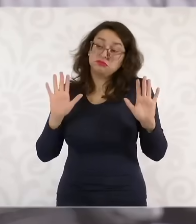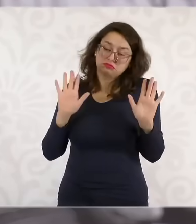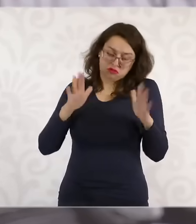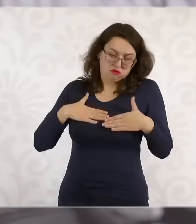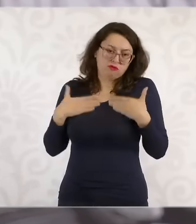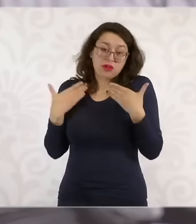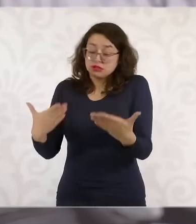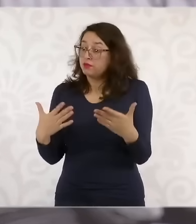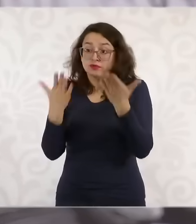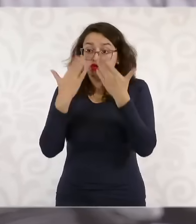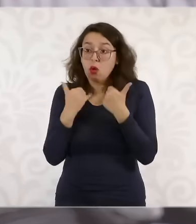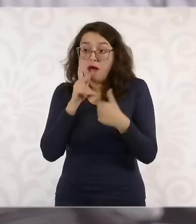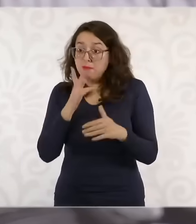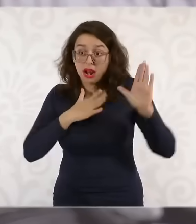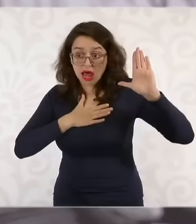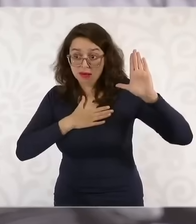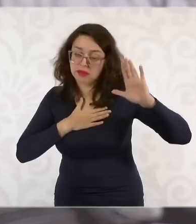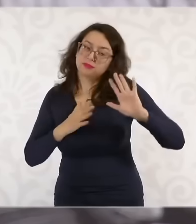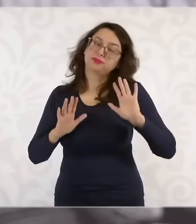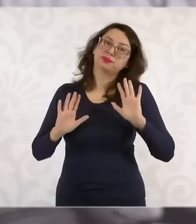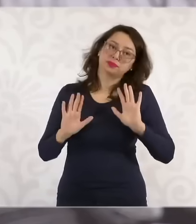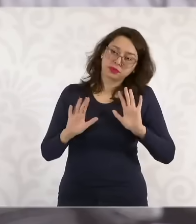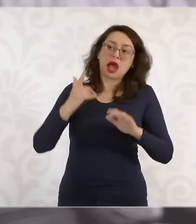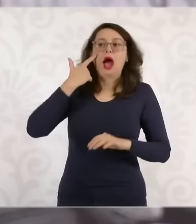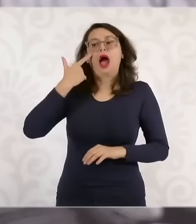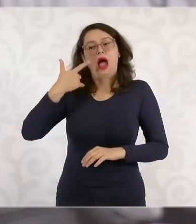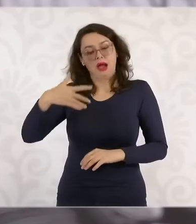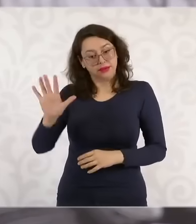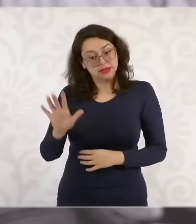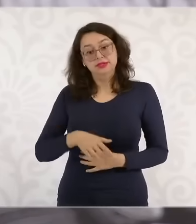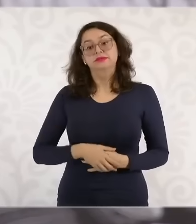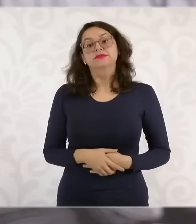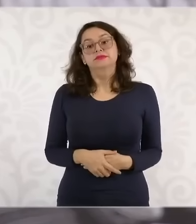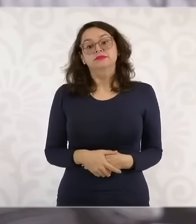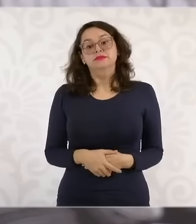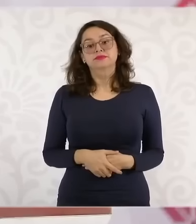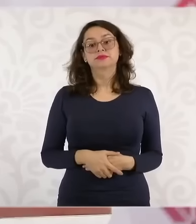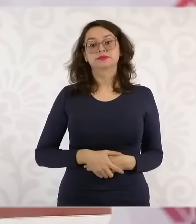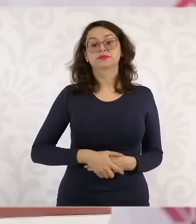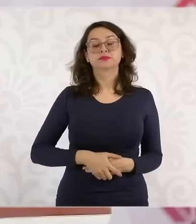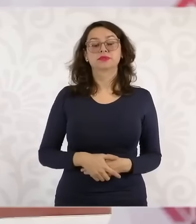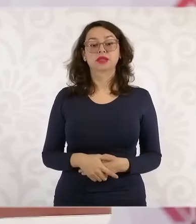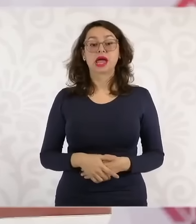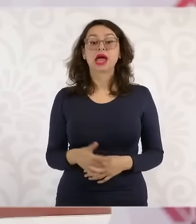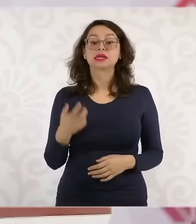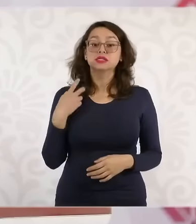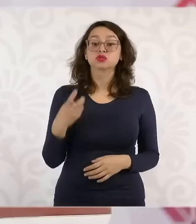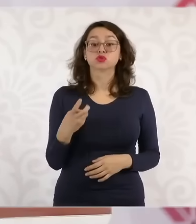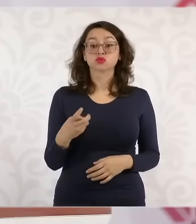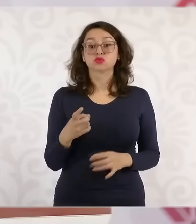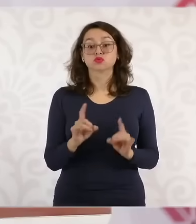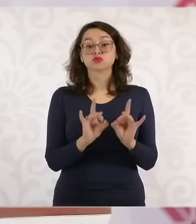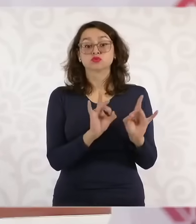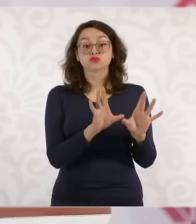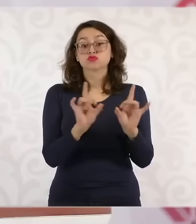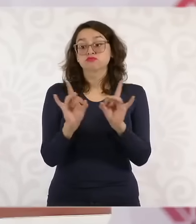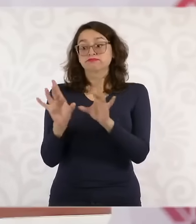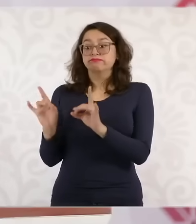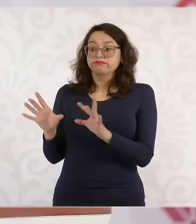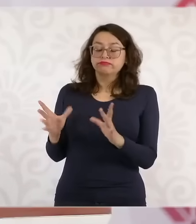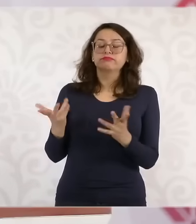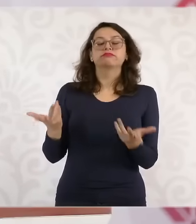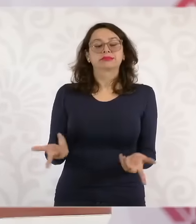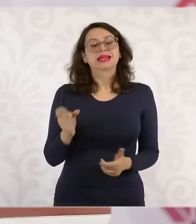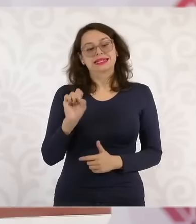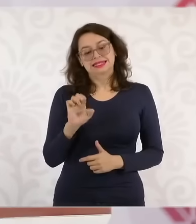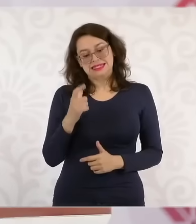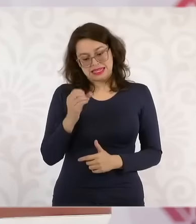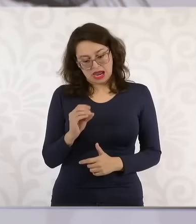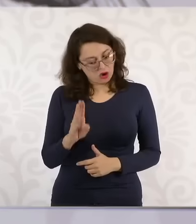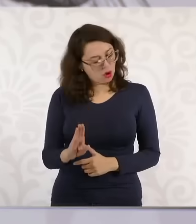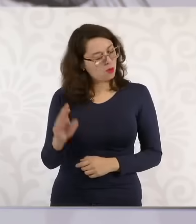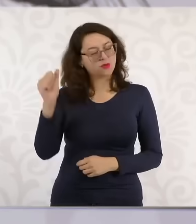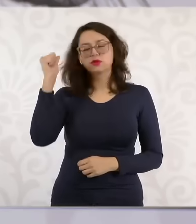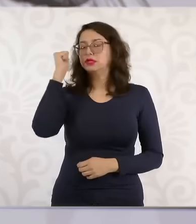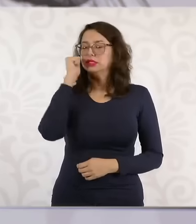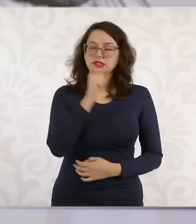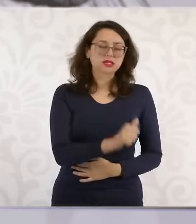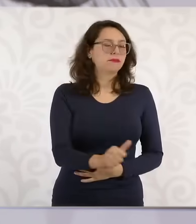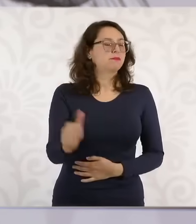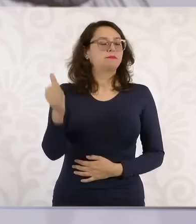este estamos eh digamos con con esta con esta cuestión, pues gobernación tiene permanentemente